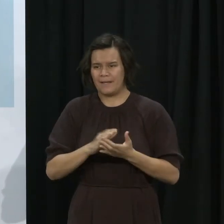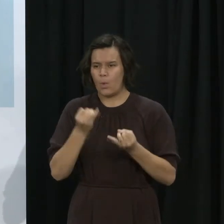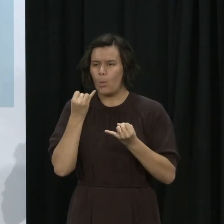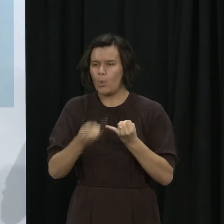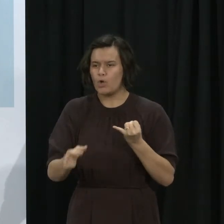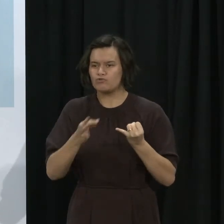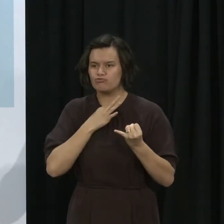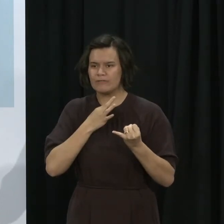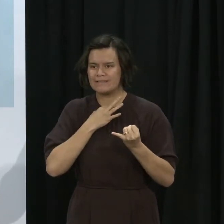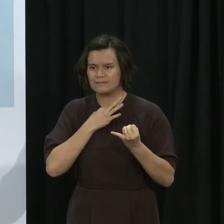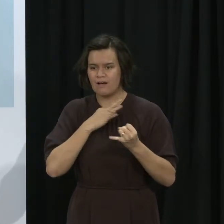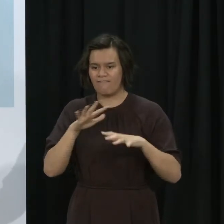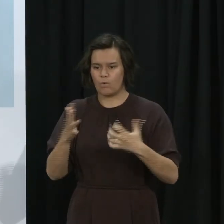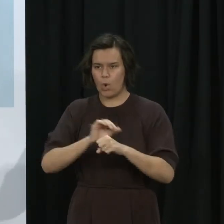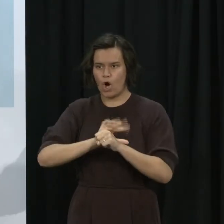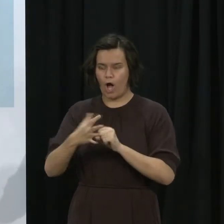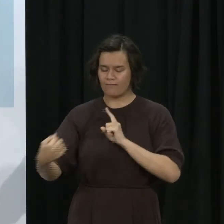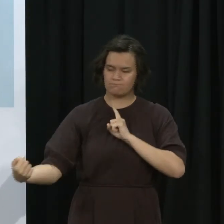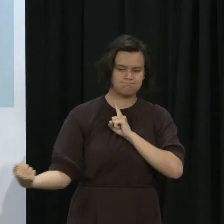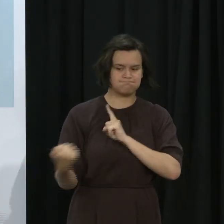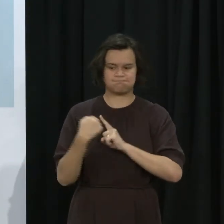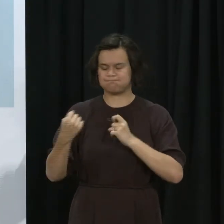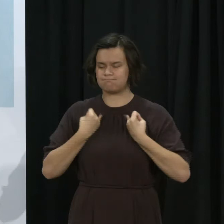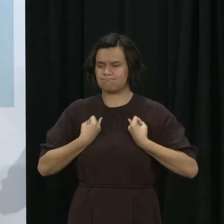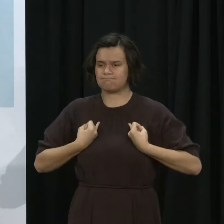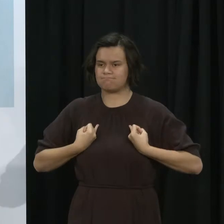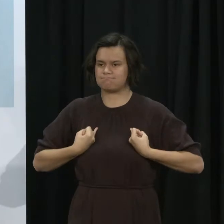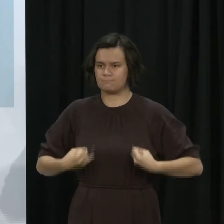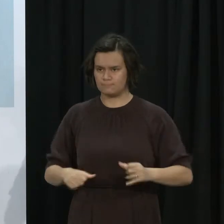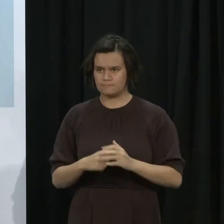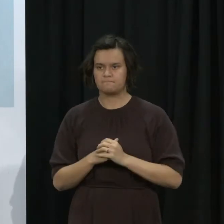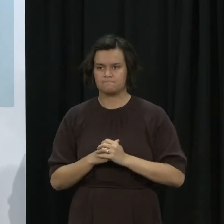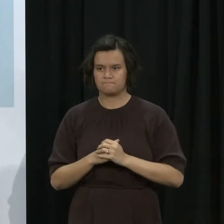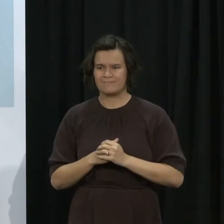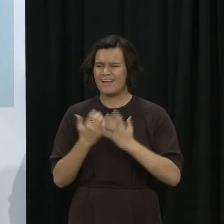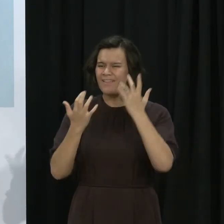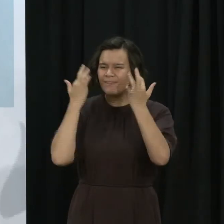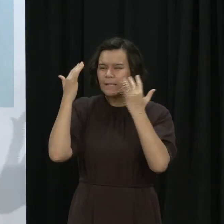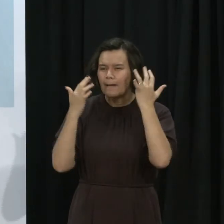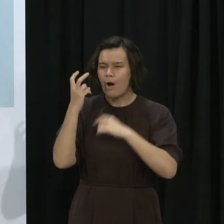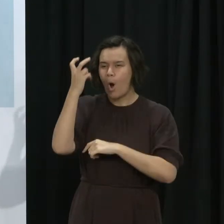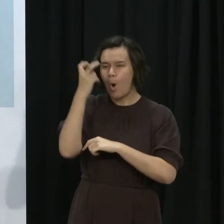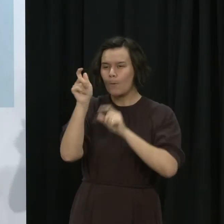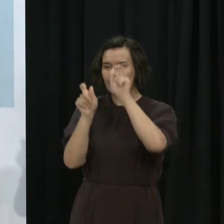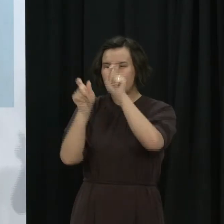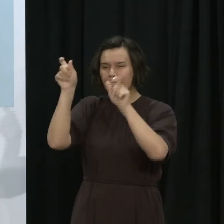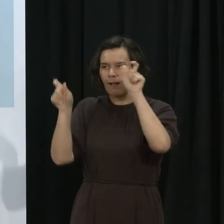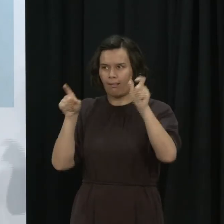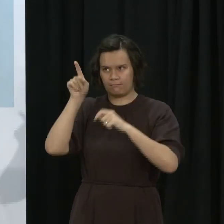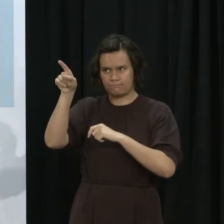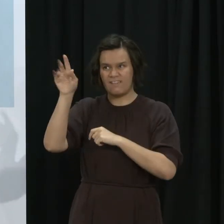nga iwi Maori me nga iwi o Te Moananui-a-Kiwa. Te hunga 65 tau me te pakeke ake me te